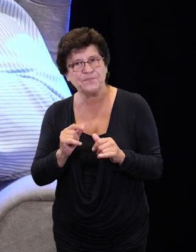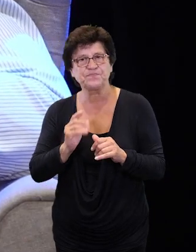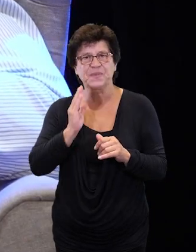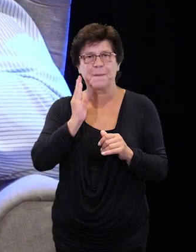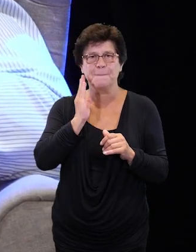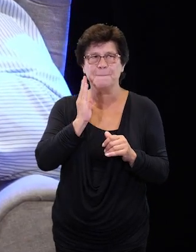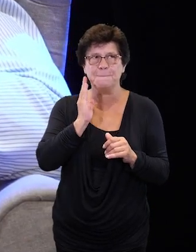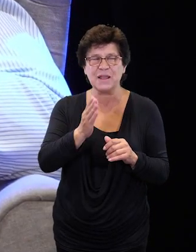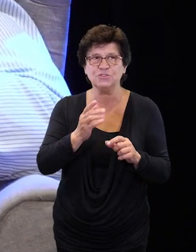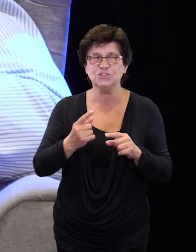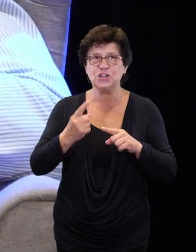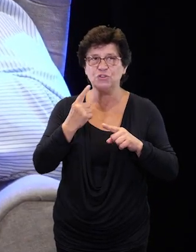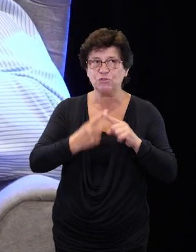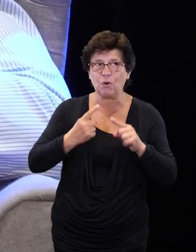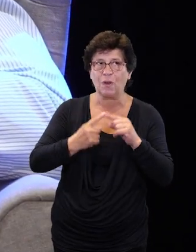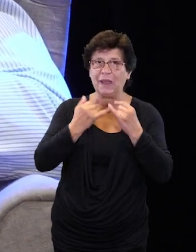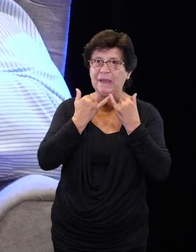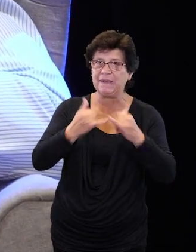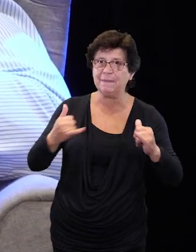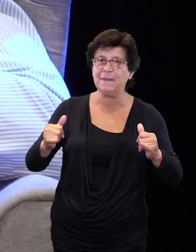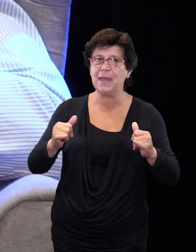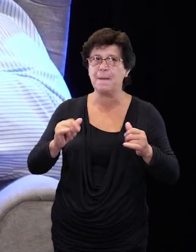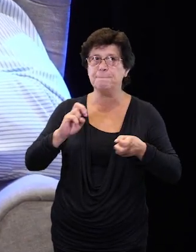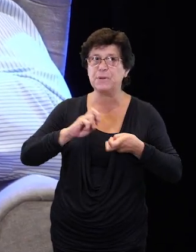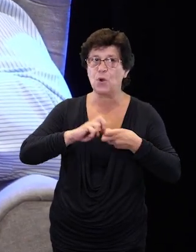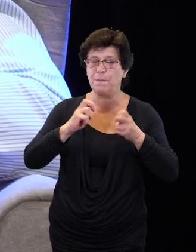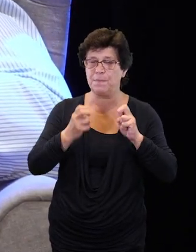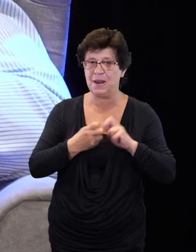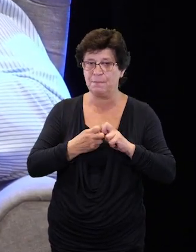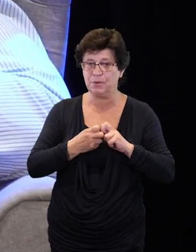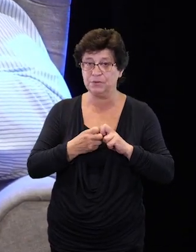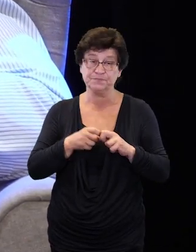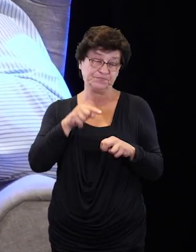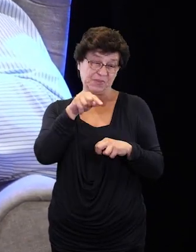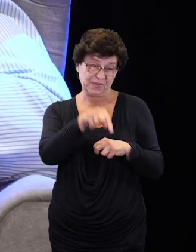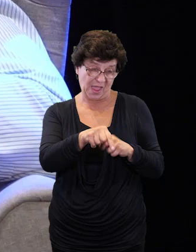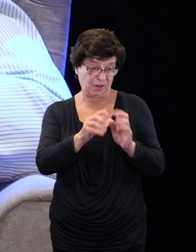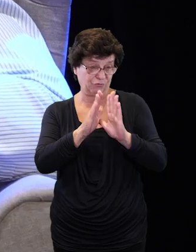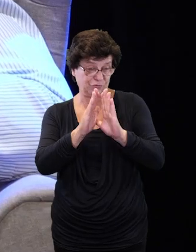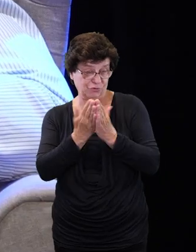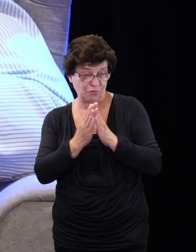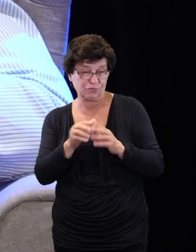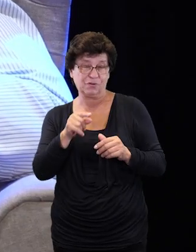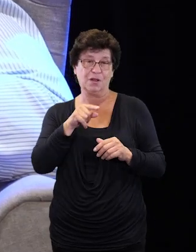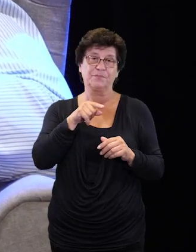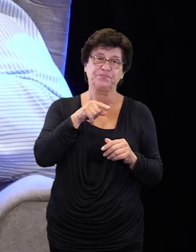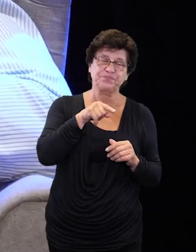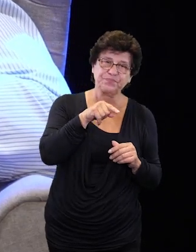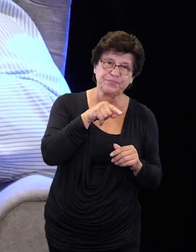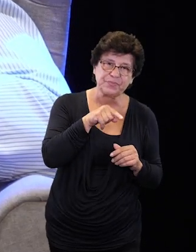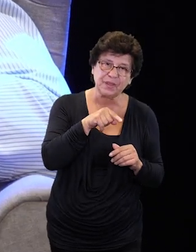trochę inne problemy. Bo co jest w doktorze Chomiku, powiedzmy, w tym gdzieś tam pod warstwą tej akcji,